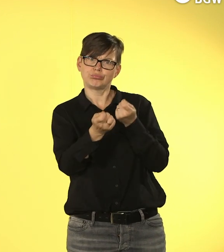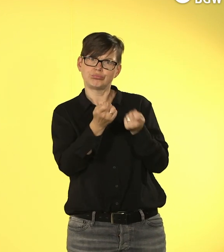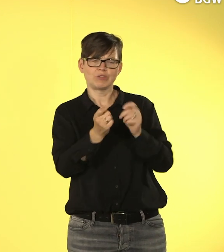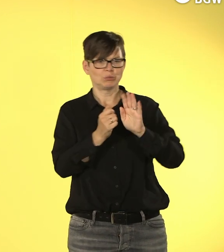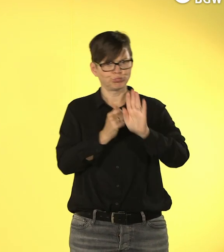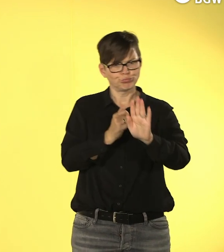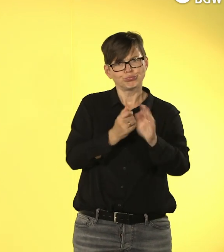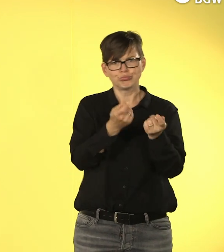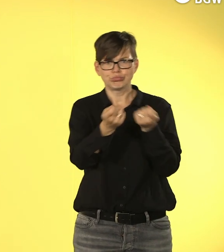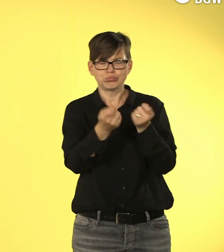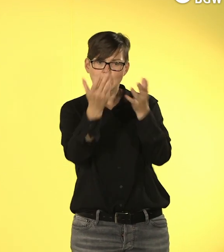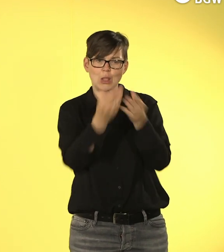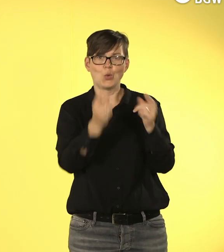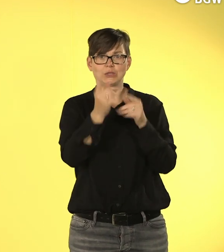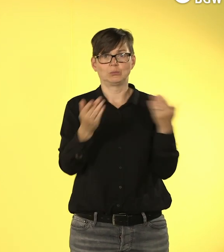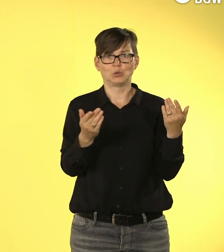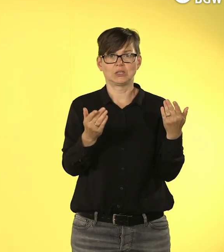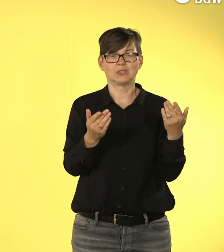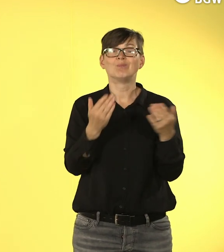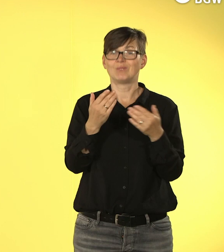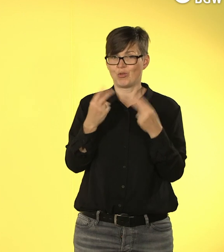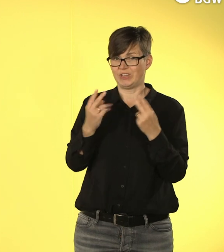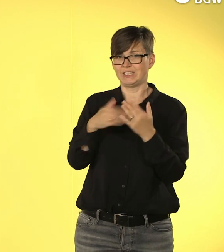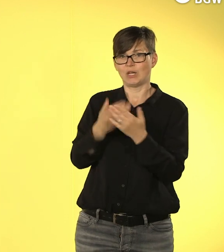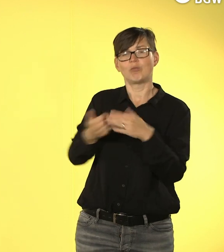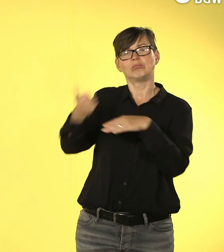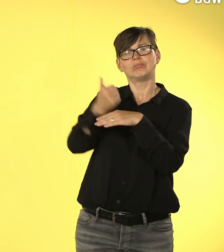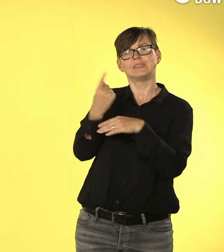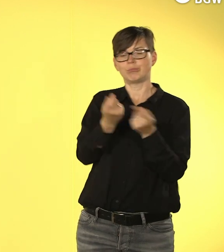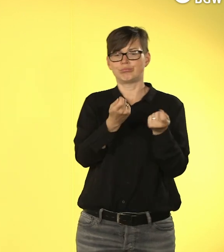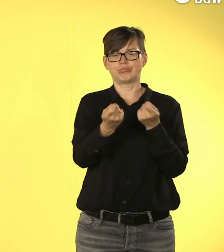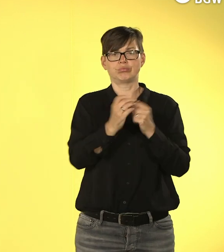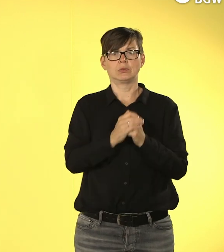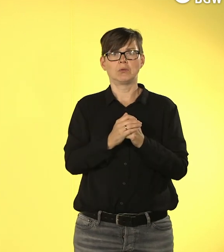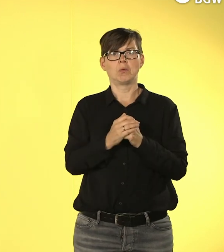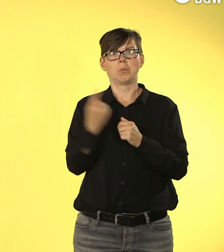von Seiten der Führungskräfte, damit diese Konflikte nicht hochkochen.